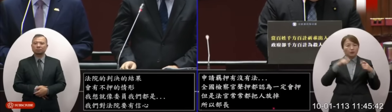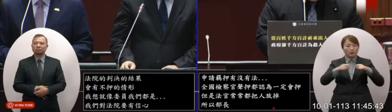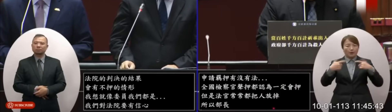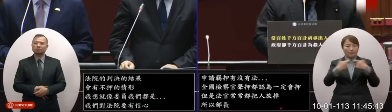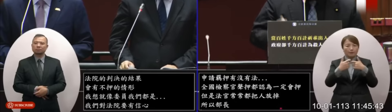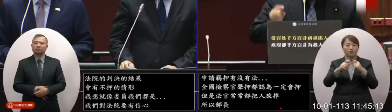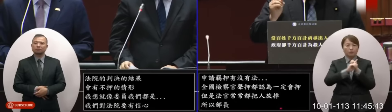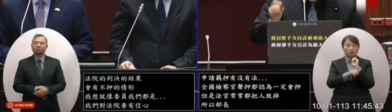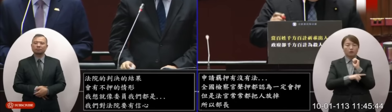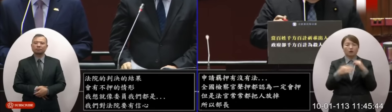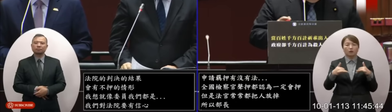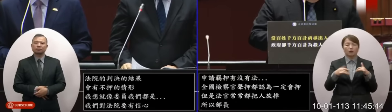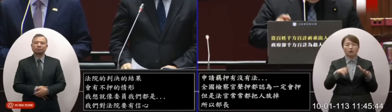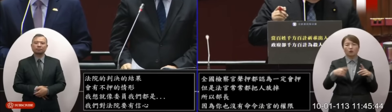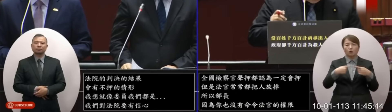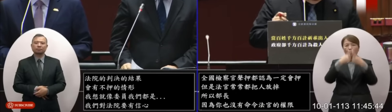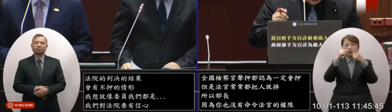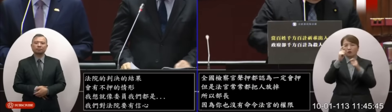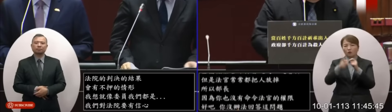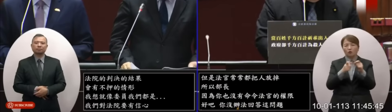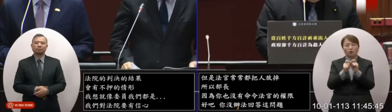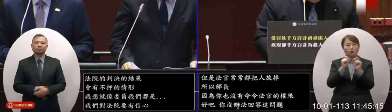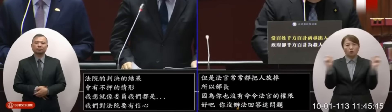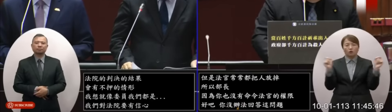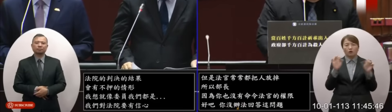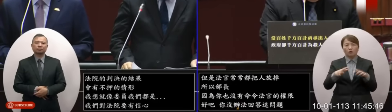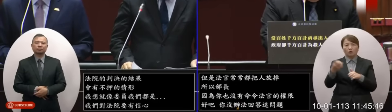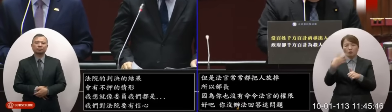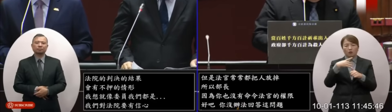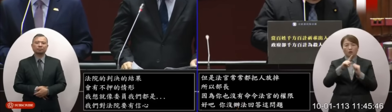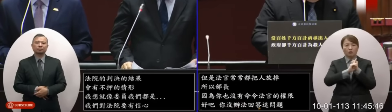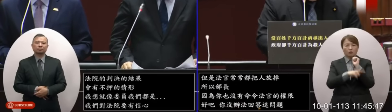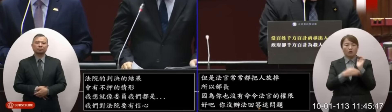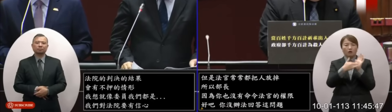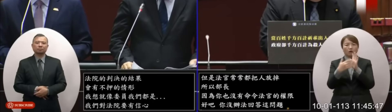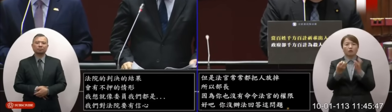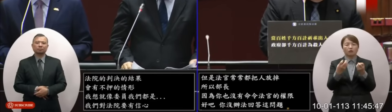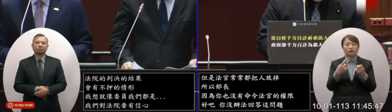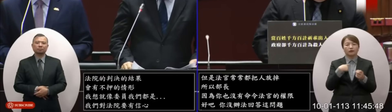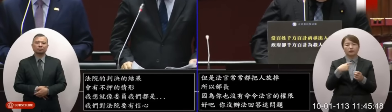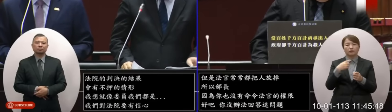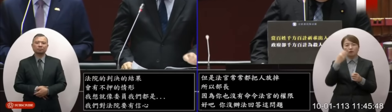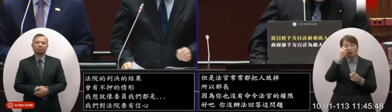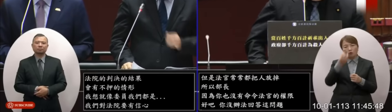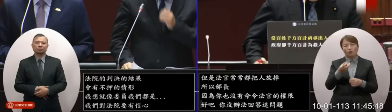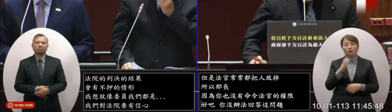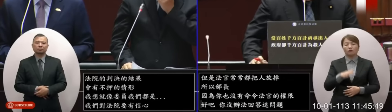但是這個問題已經炒十幾年了 到今天跟我說沒有因應的作為 那我也是嘆為觀止啊 好